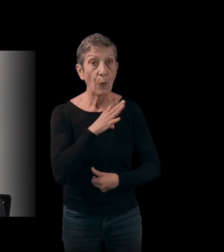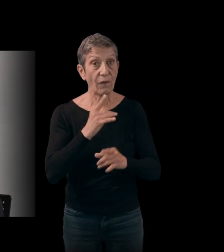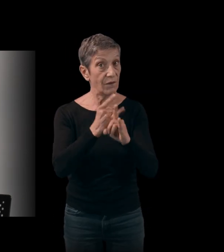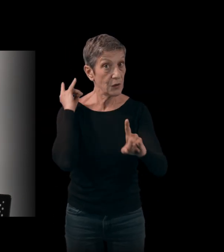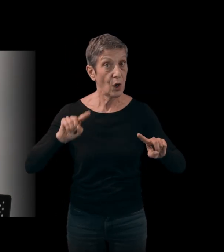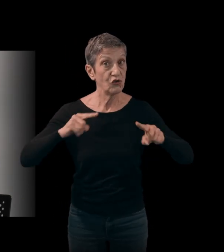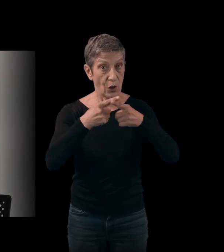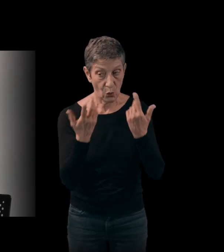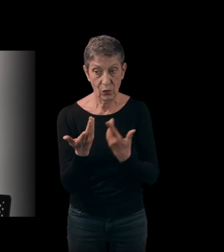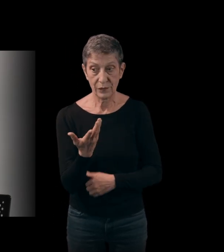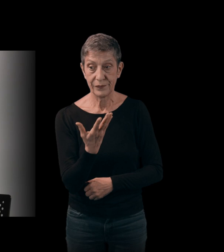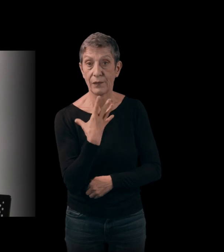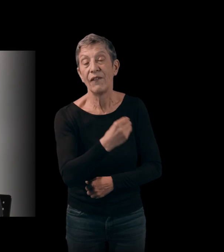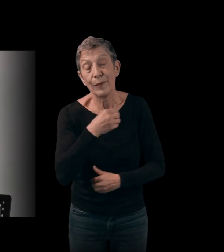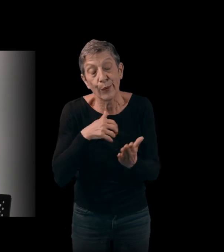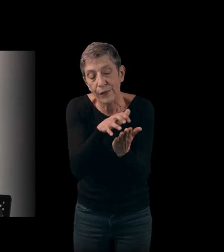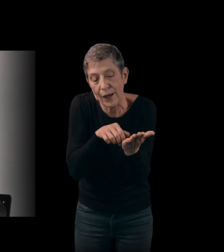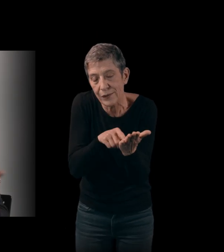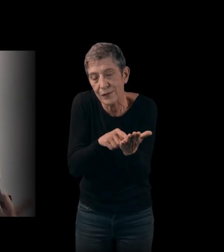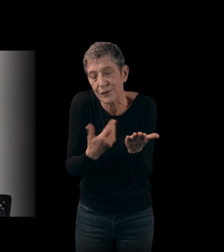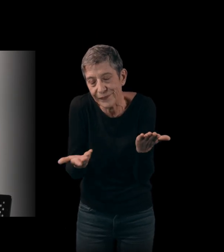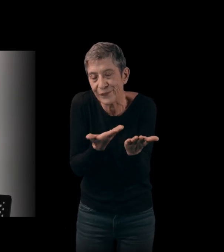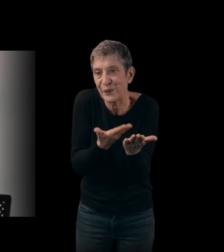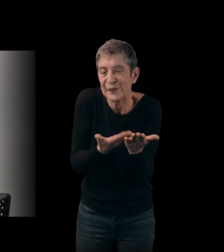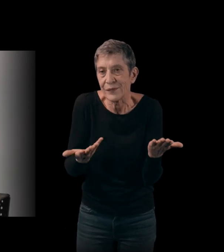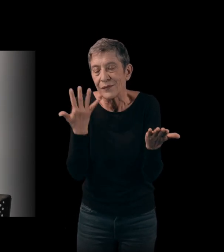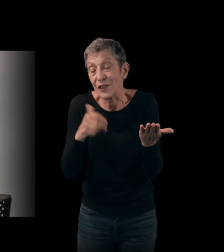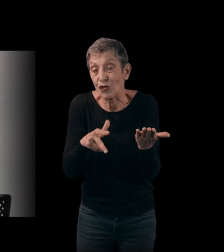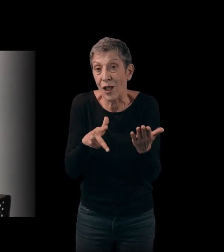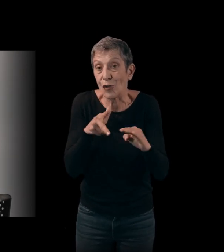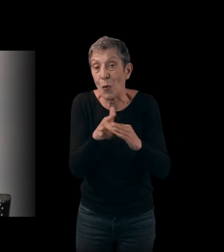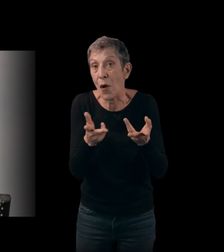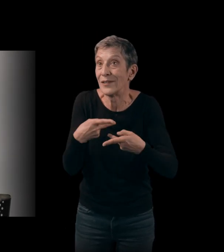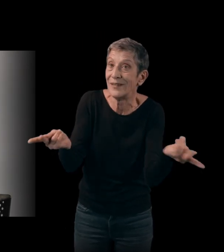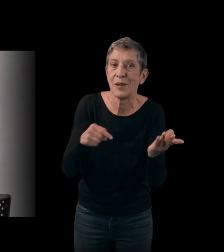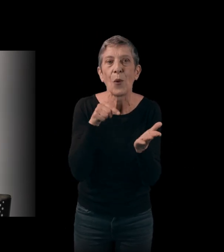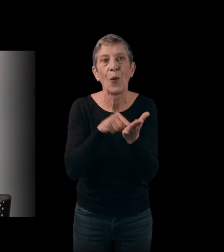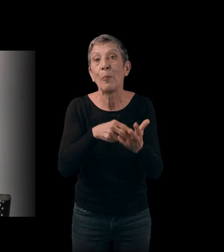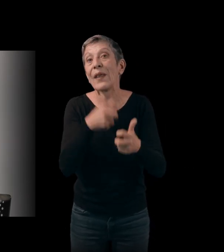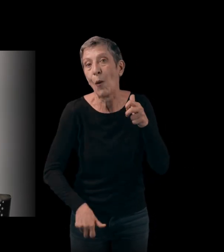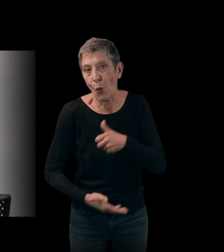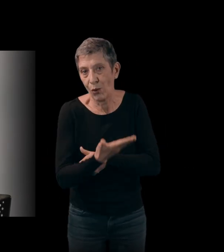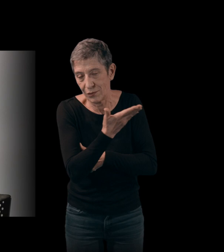Là, je suis déjà dans le texte parce que dans le texte, il va devenir Pierrot, qui est un prof exceptionnel,